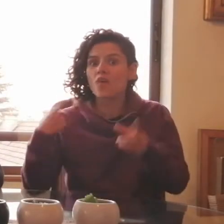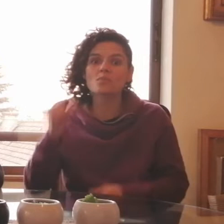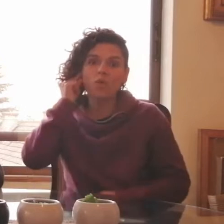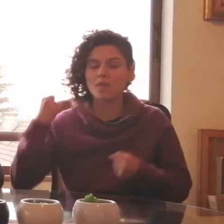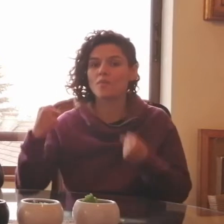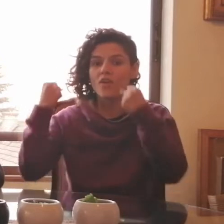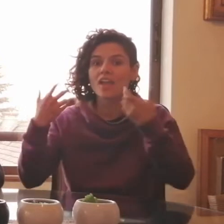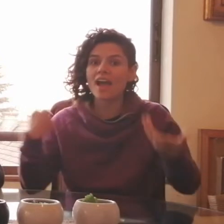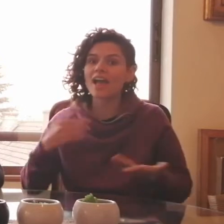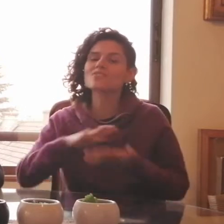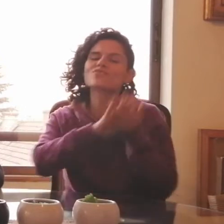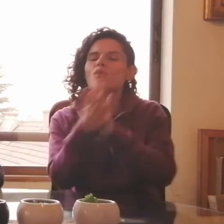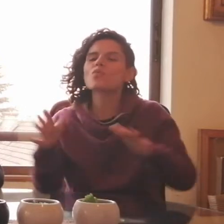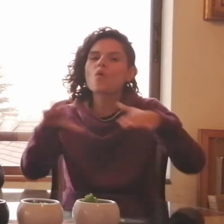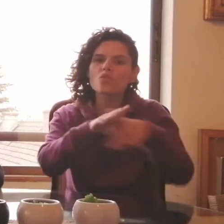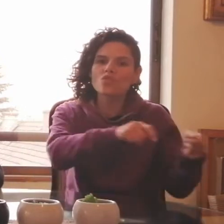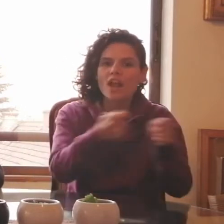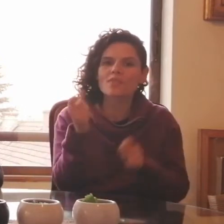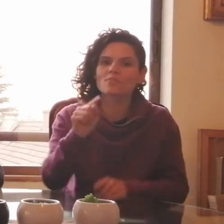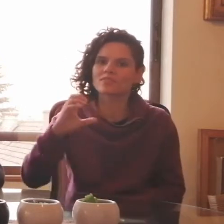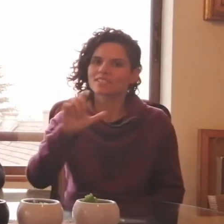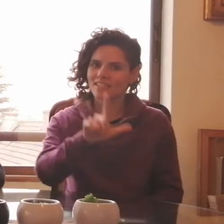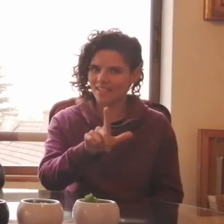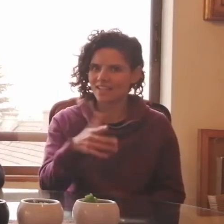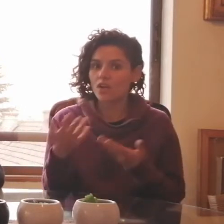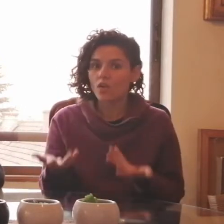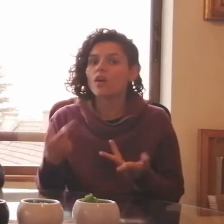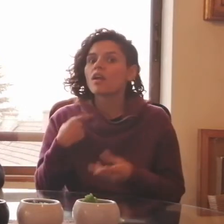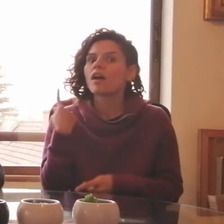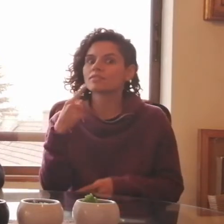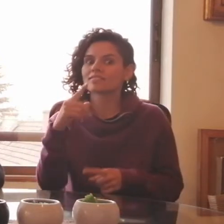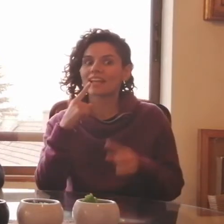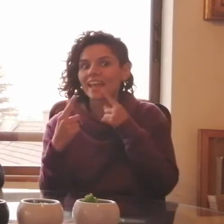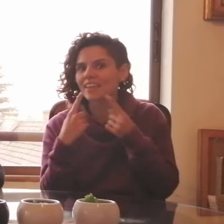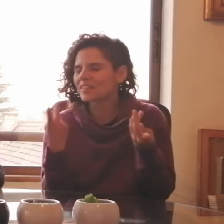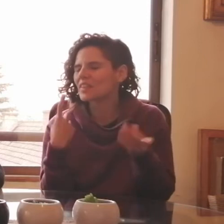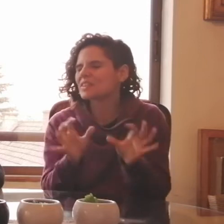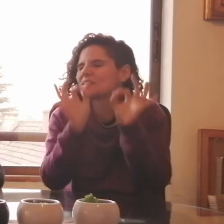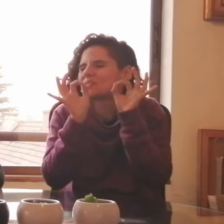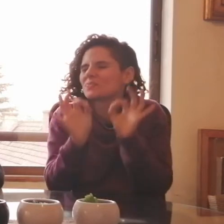todosjuntosradio.cl. Hoy día tenemos una entrevistada muy especial nunca antes